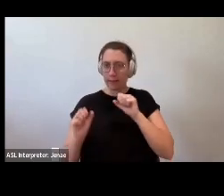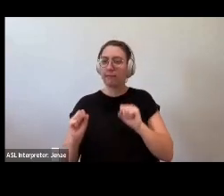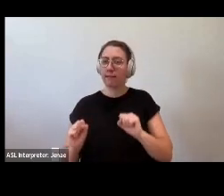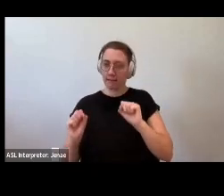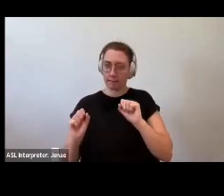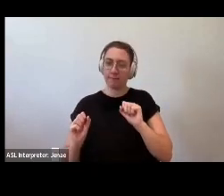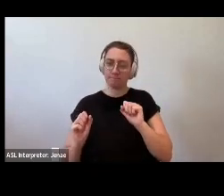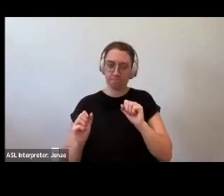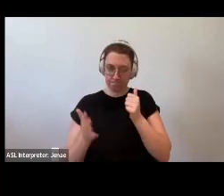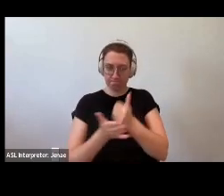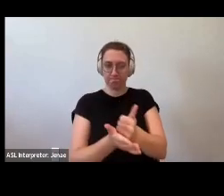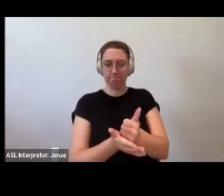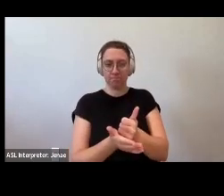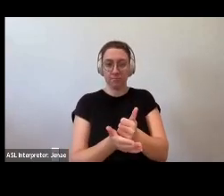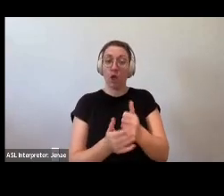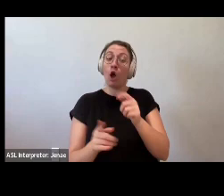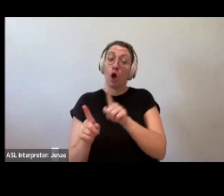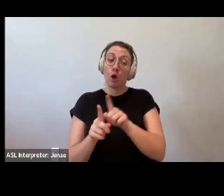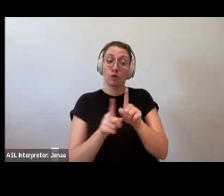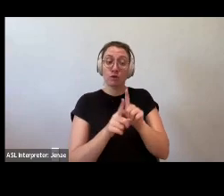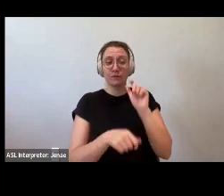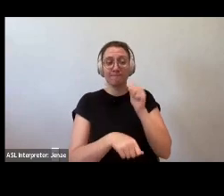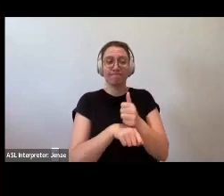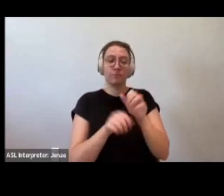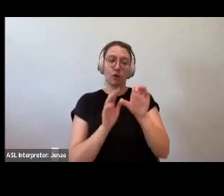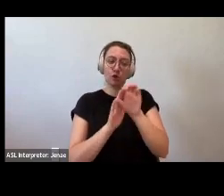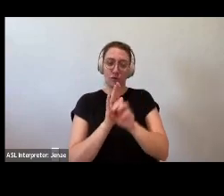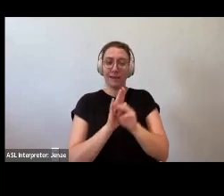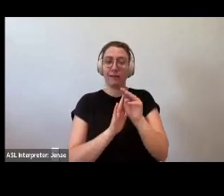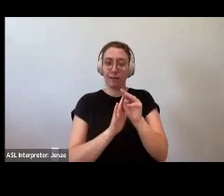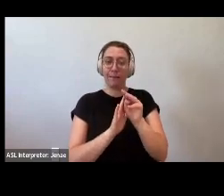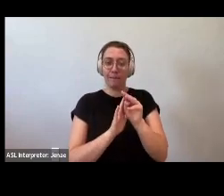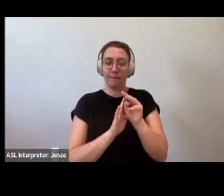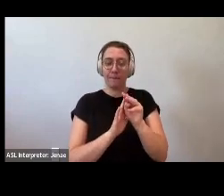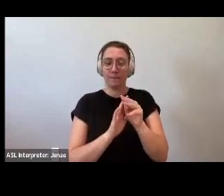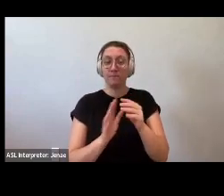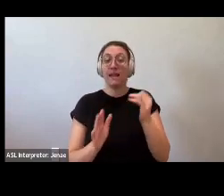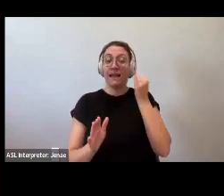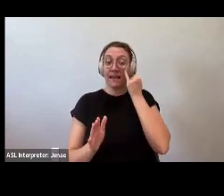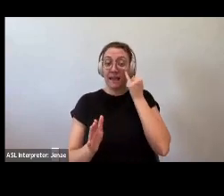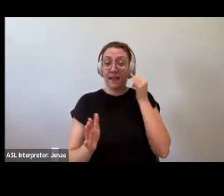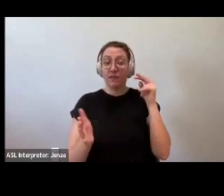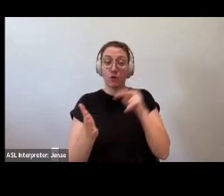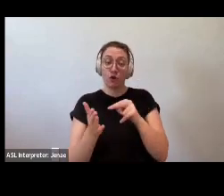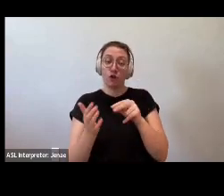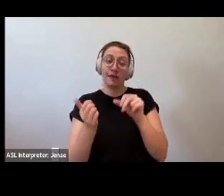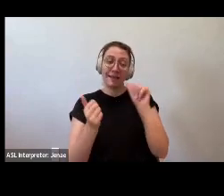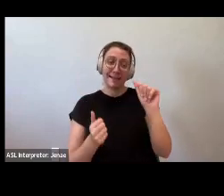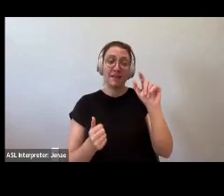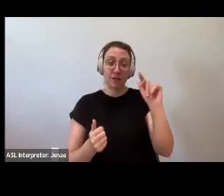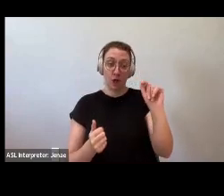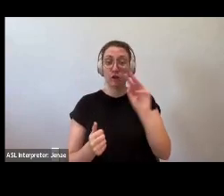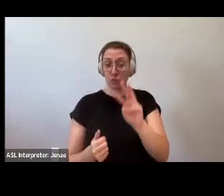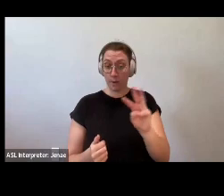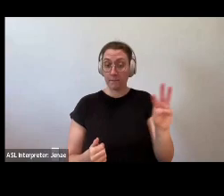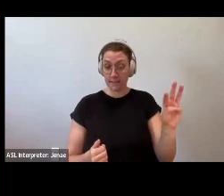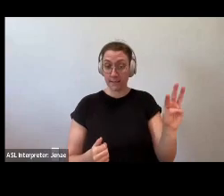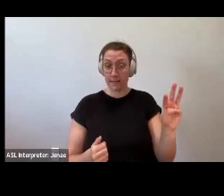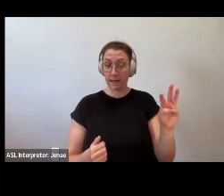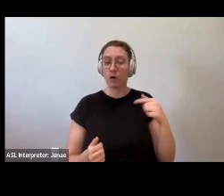También desarrollamos planes de estudio. Si visitan el sitio web de tecnología de asistencia, encontrarán